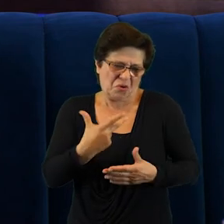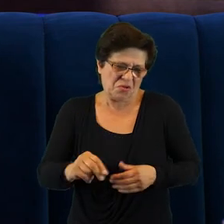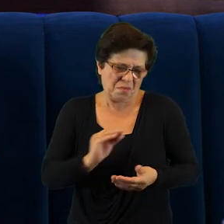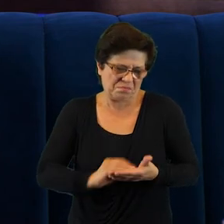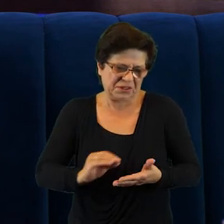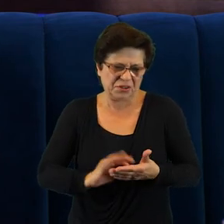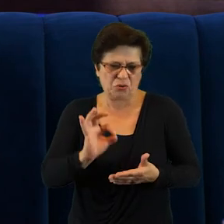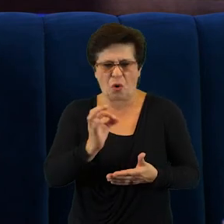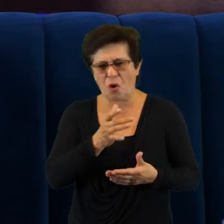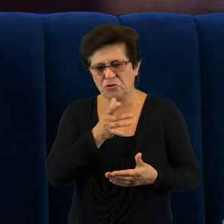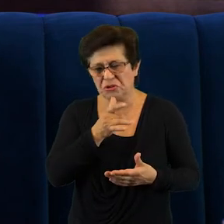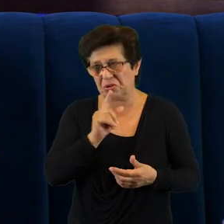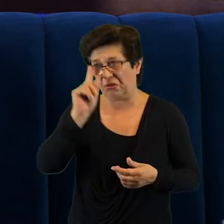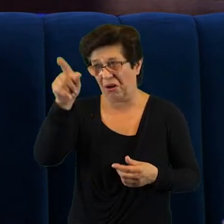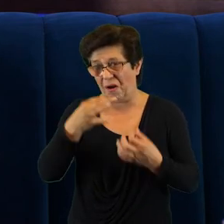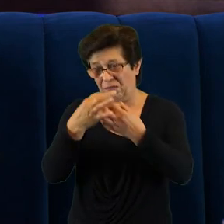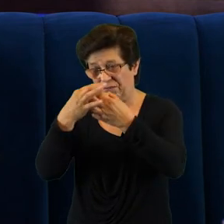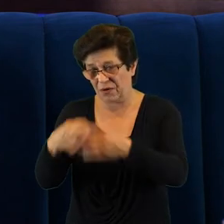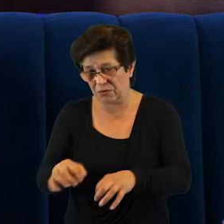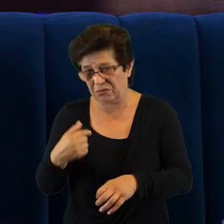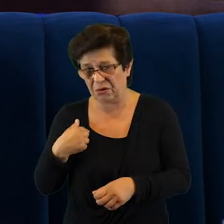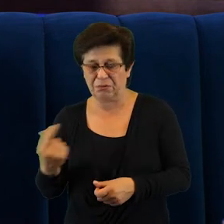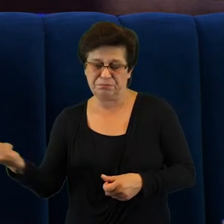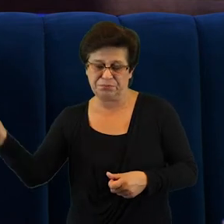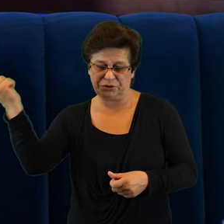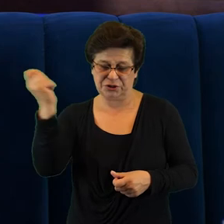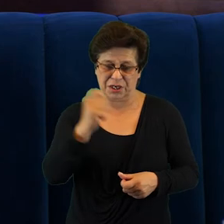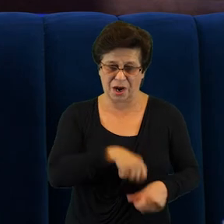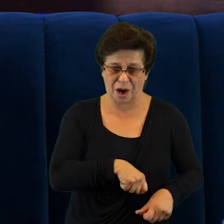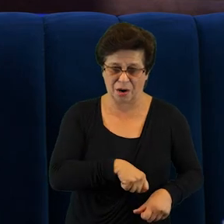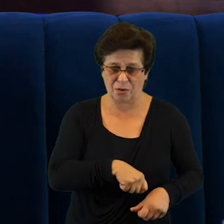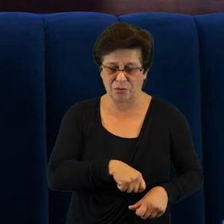Skoro w Palestynie wolno? I przyjechał z takimi przekonaniami. I na co się natknął?